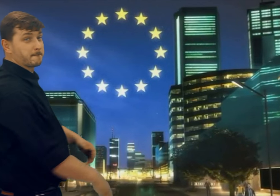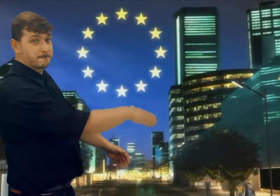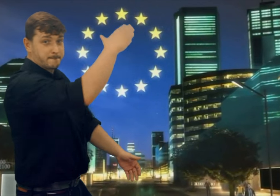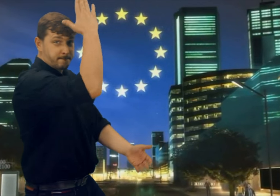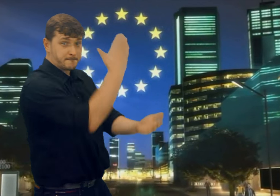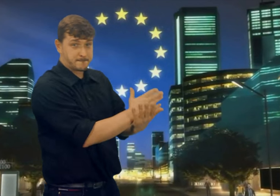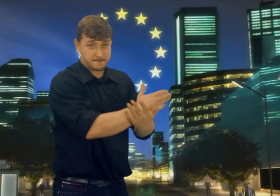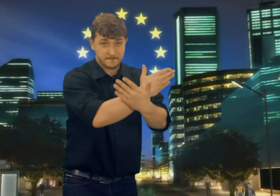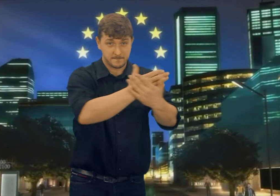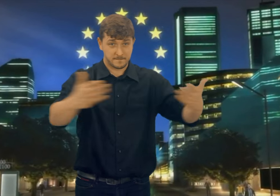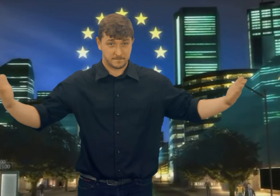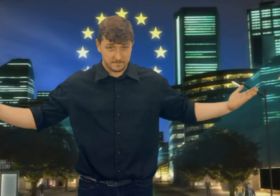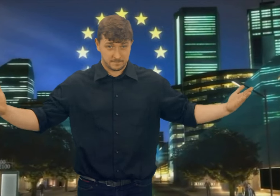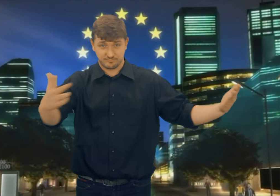Das war´s!